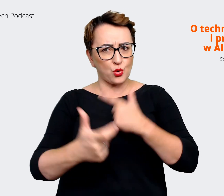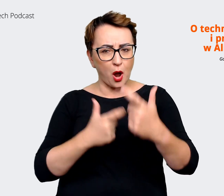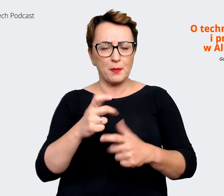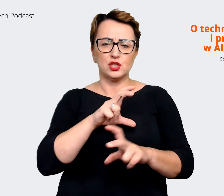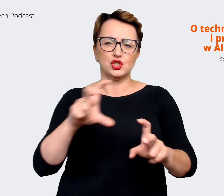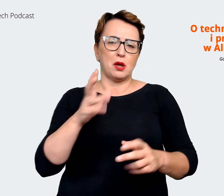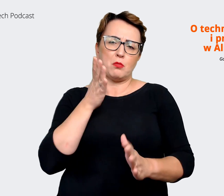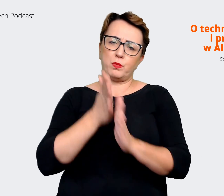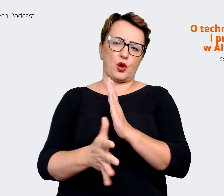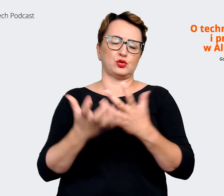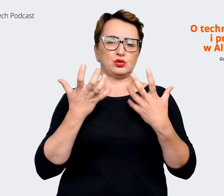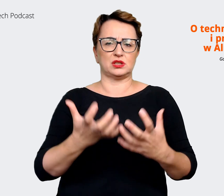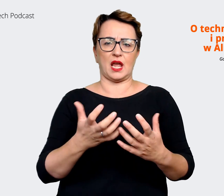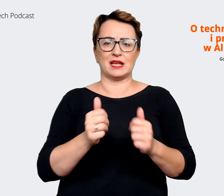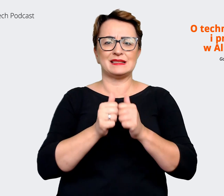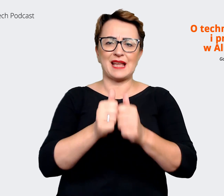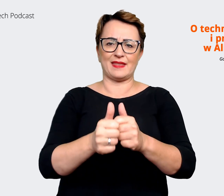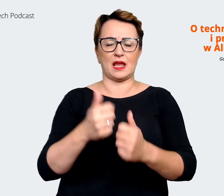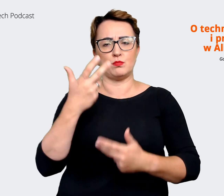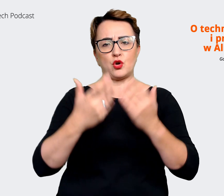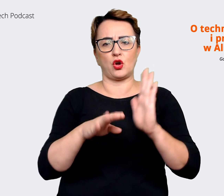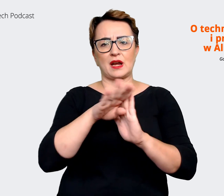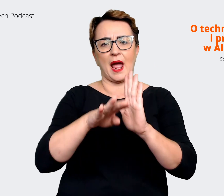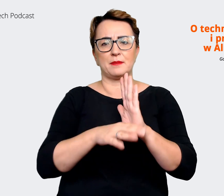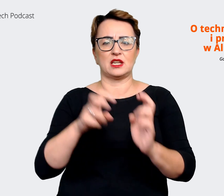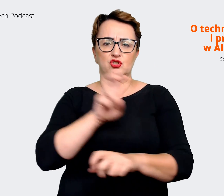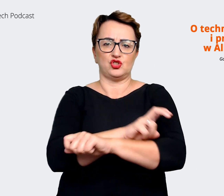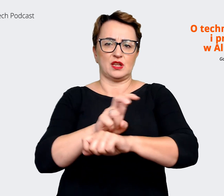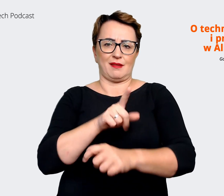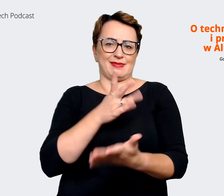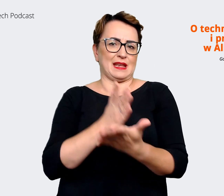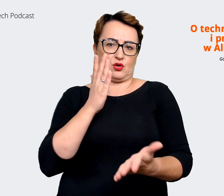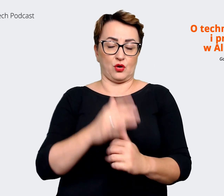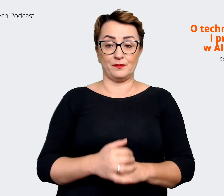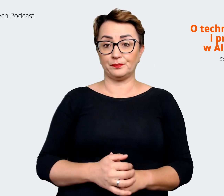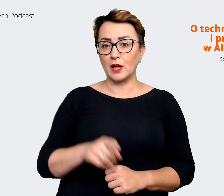typowo na wyzwania programistyczne, inżynierskie. Prowadzący: To co tutaj padło w tej rozmowie też